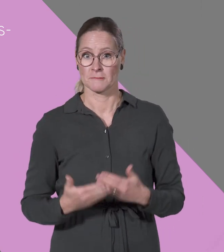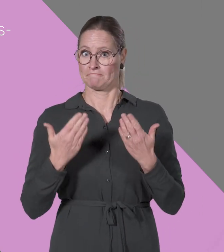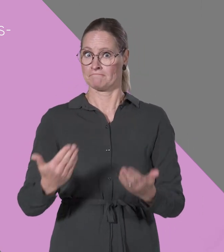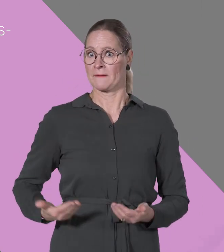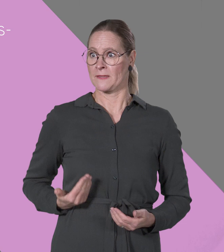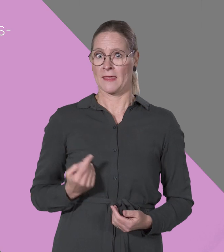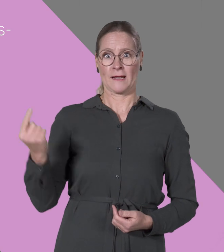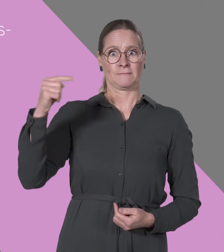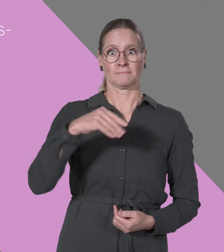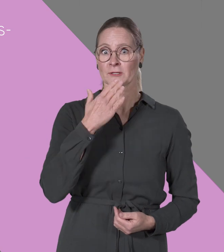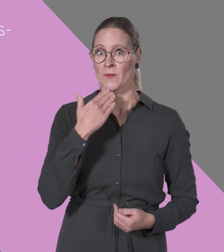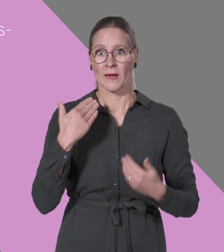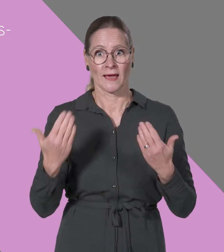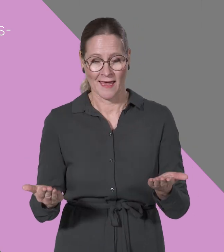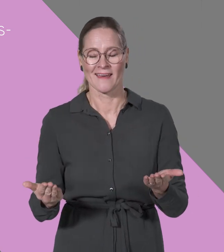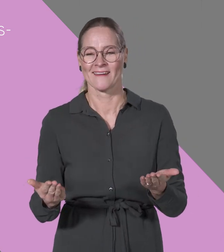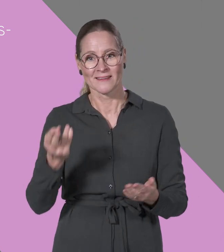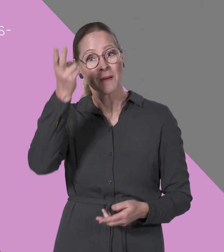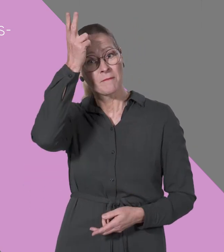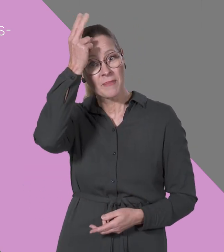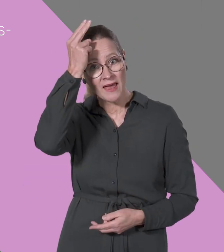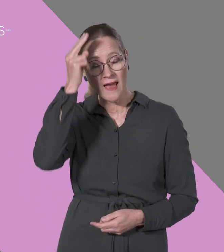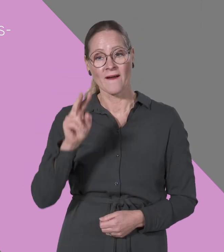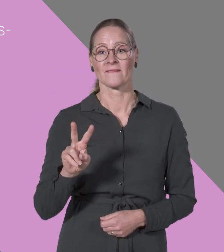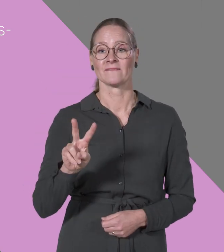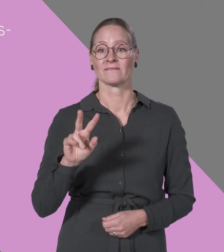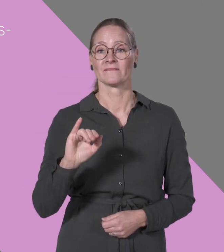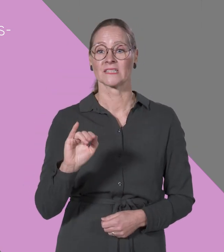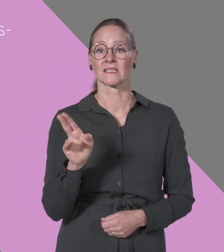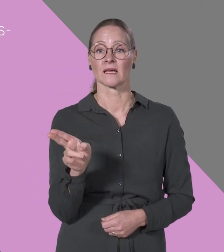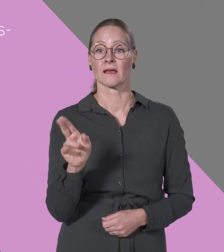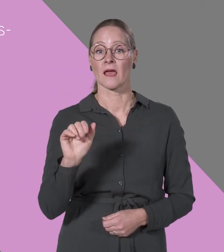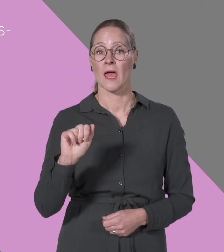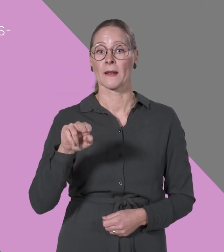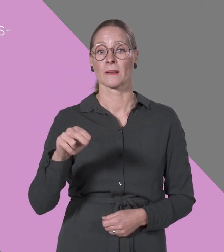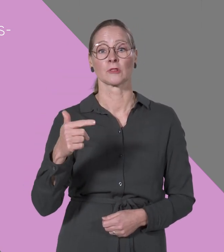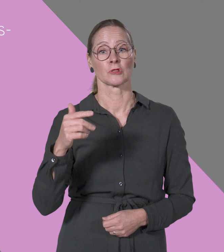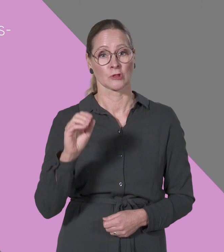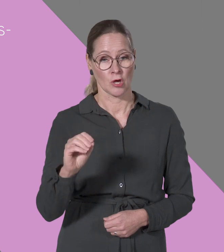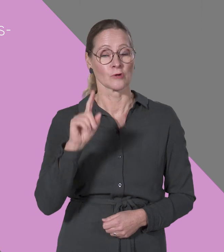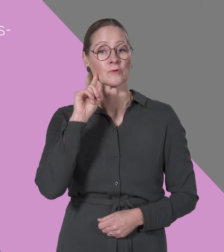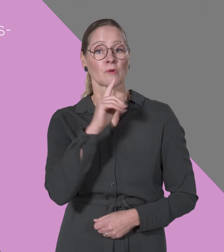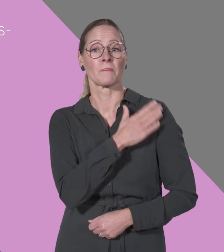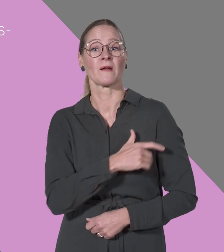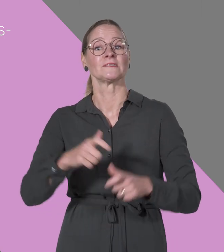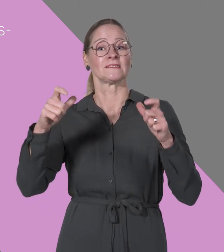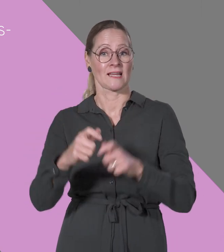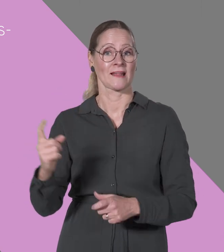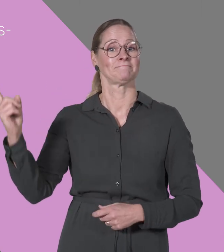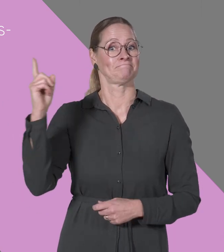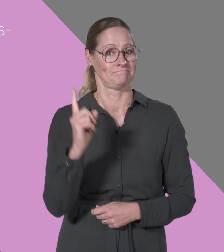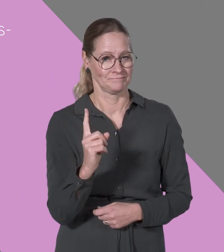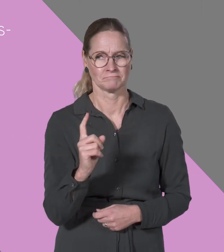Tällä kertaa vieraaksi saapuu Pekka Vihanto Kuurojen Palvelusäätiöstä.